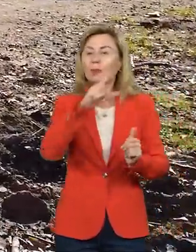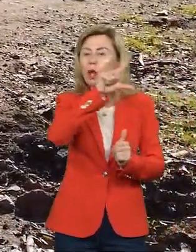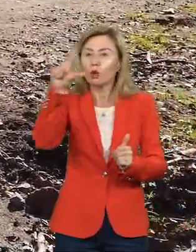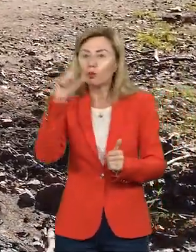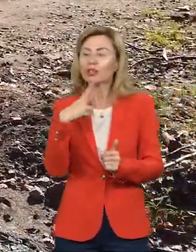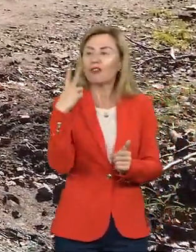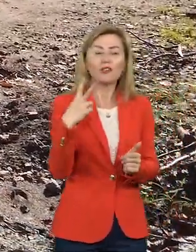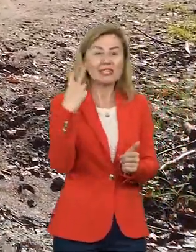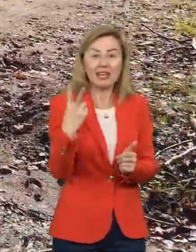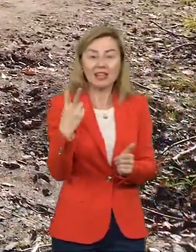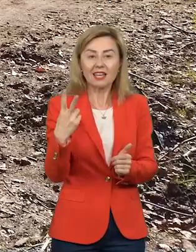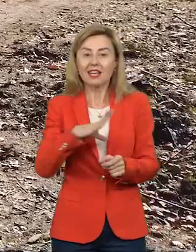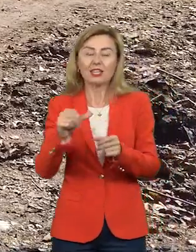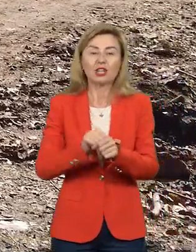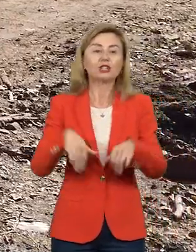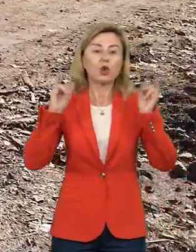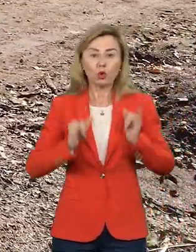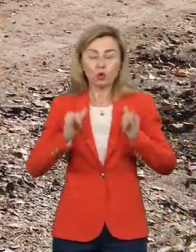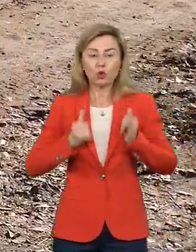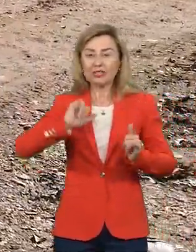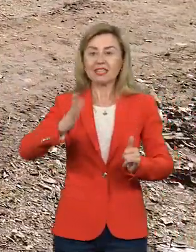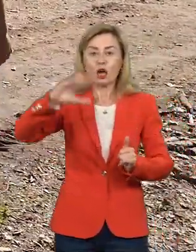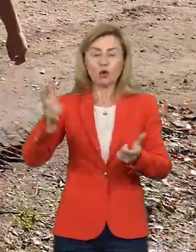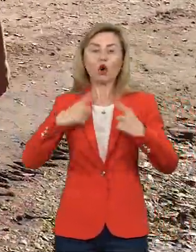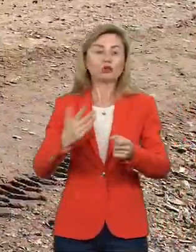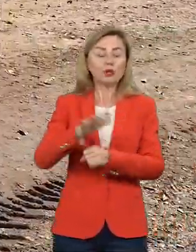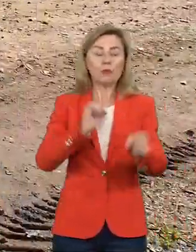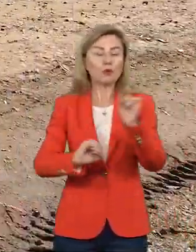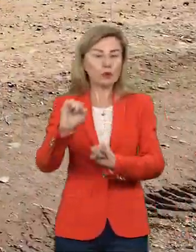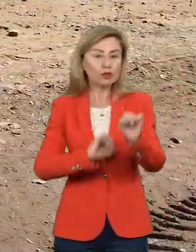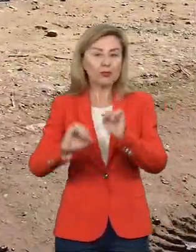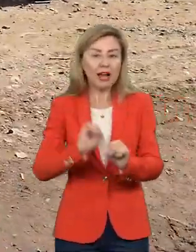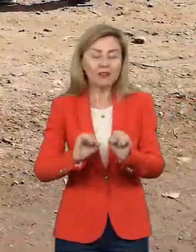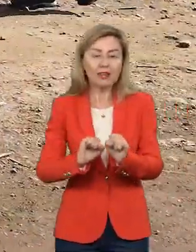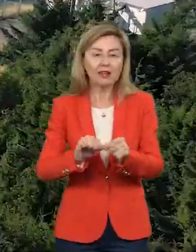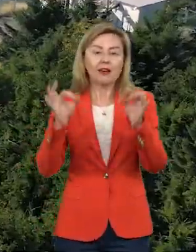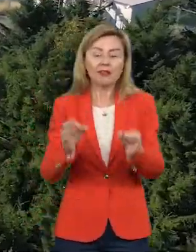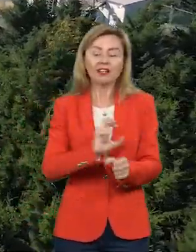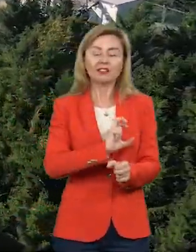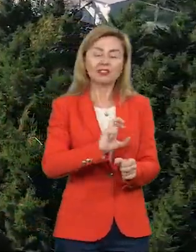że turystyka górska osób z niepełnosprawnością ma teraz swój czas.